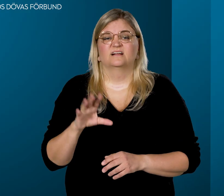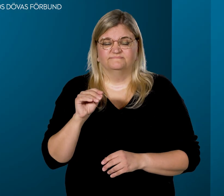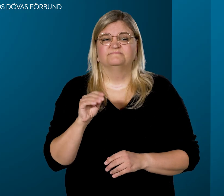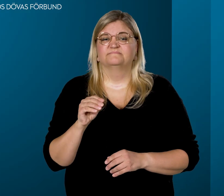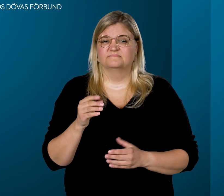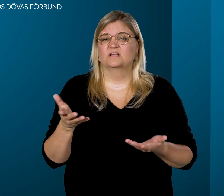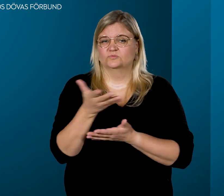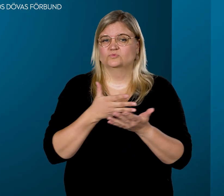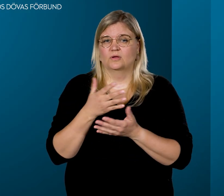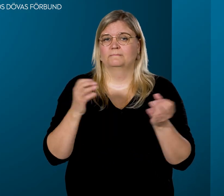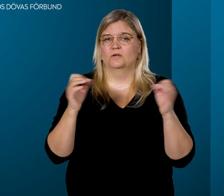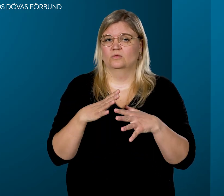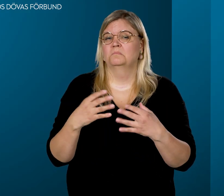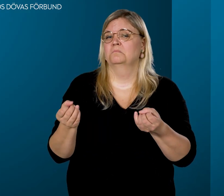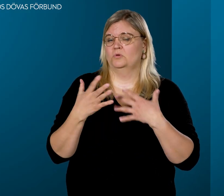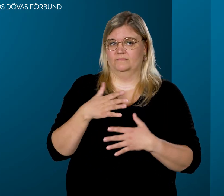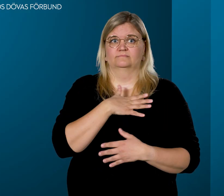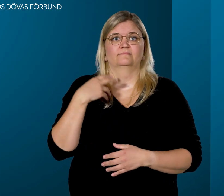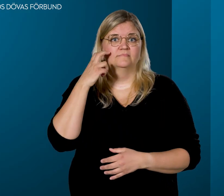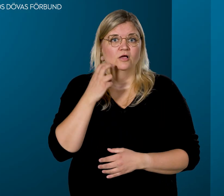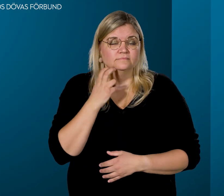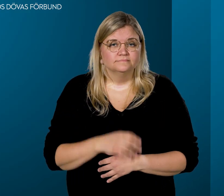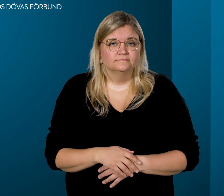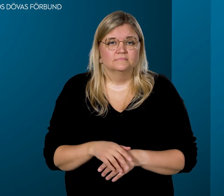Sociala medier spelar en stor roll i vår vardag.